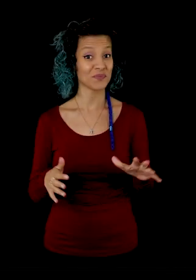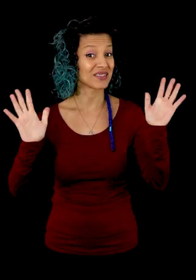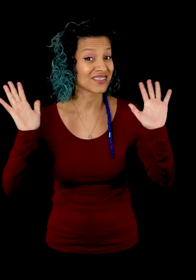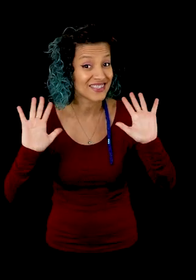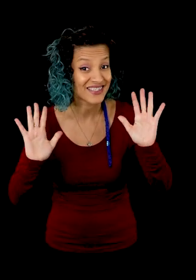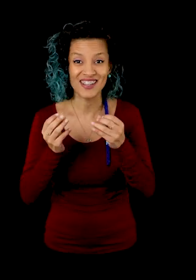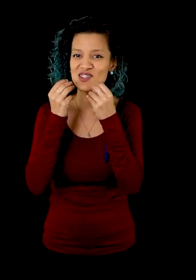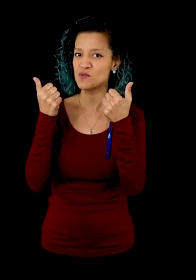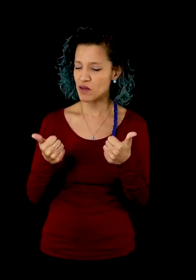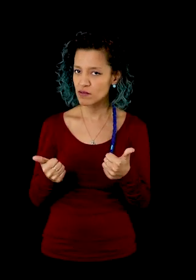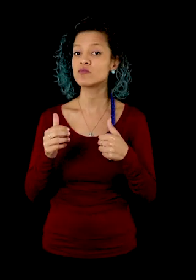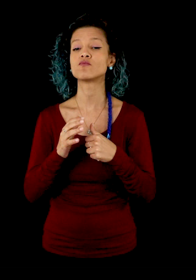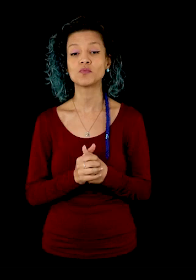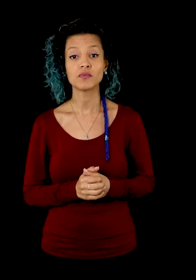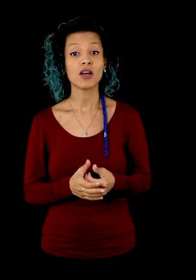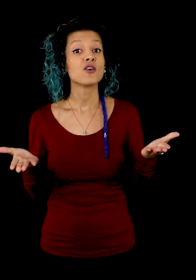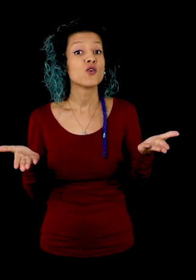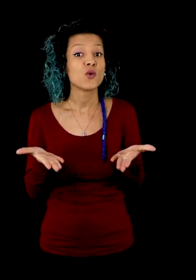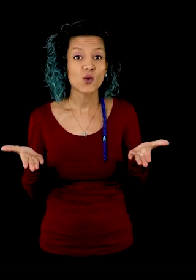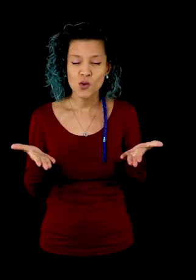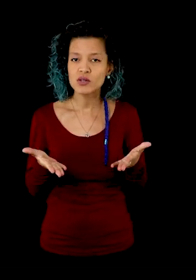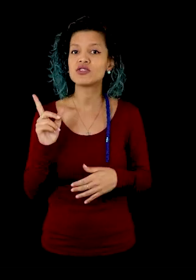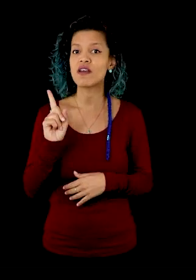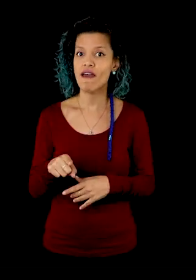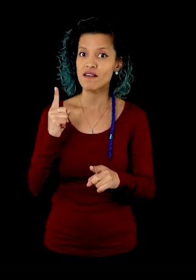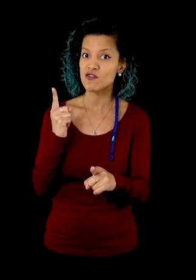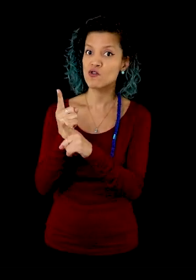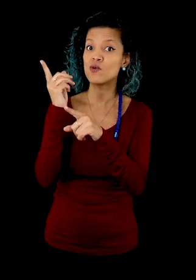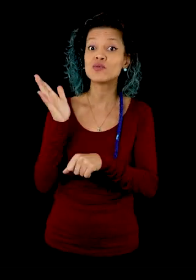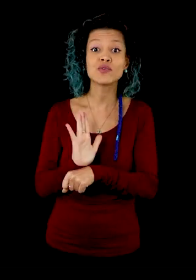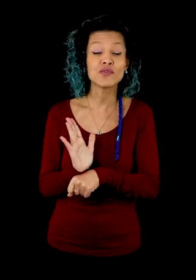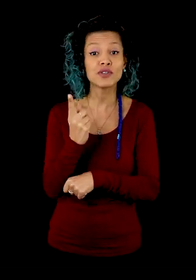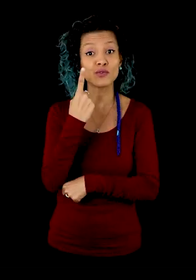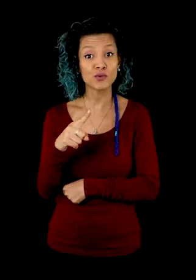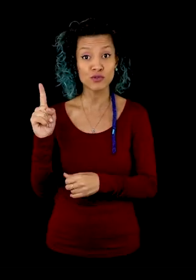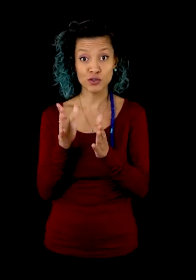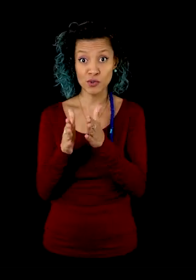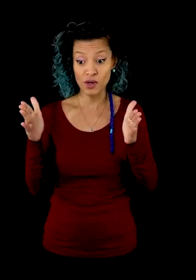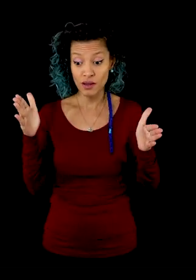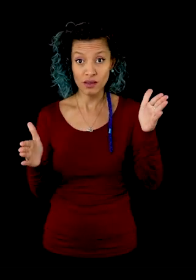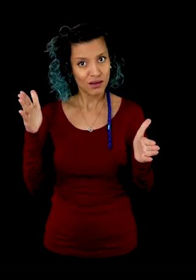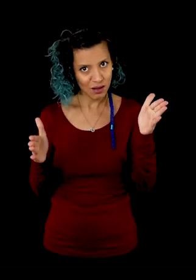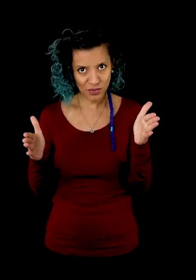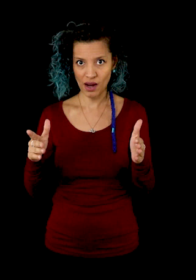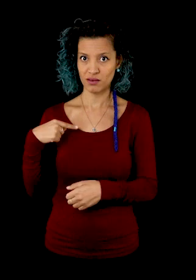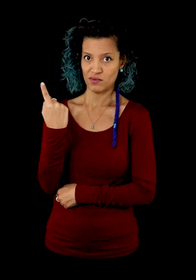Oi, gente, tudo bem? Hoje é o último encontro da temporada “Nosso projeto teatral”.